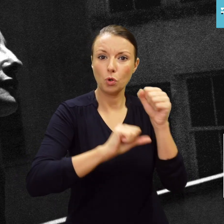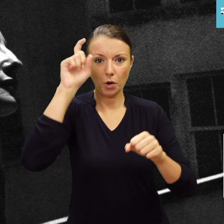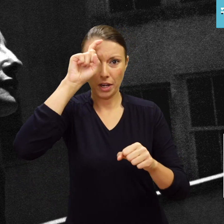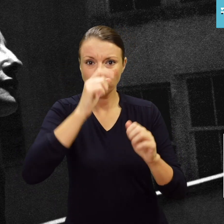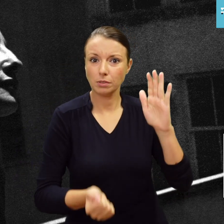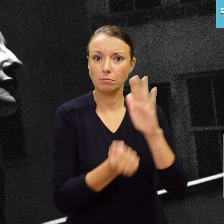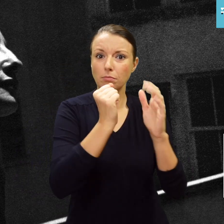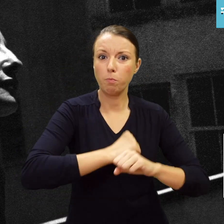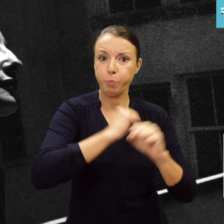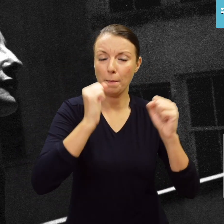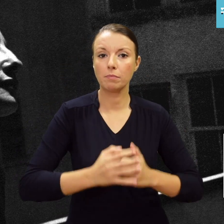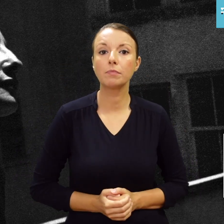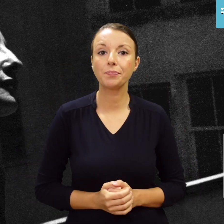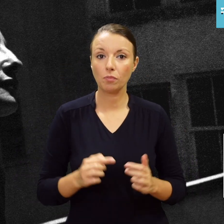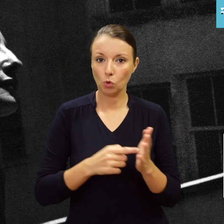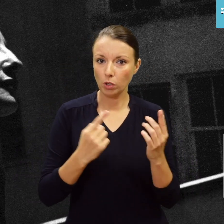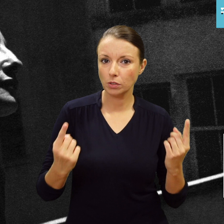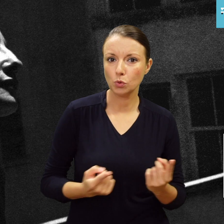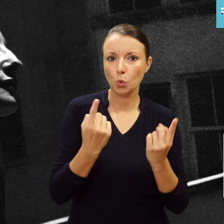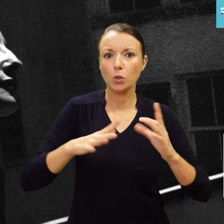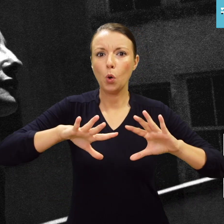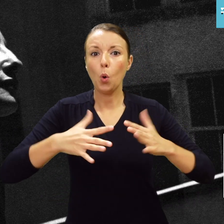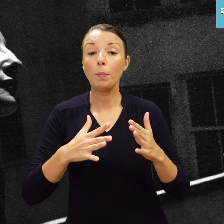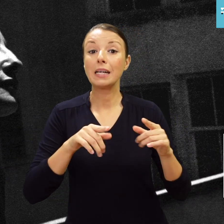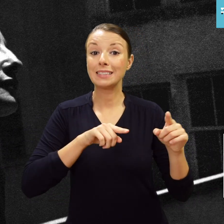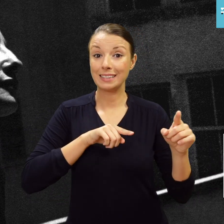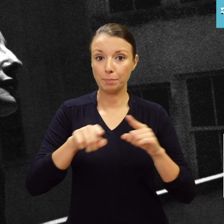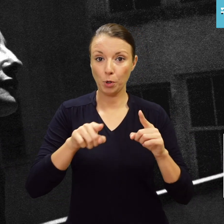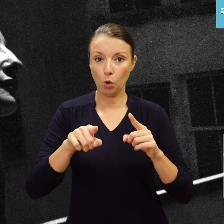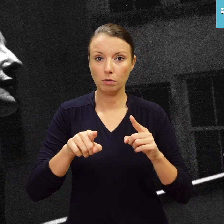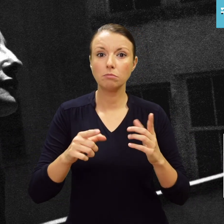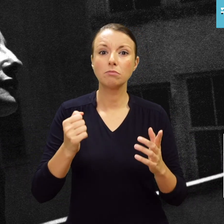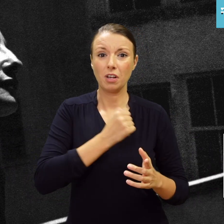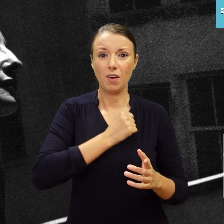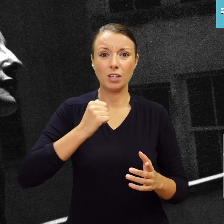Moment ten uznano za symboliczny koniec powstania w getcie warszawskim